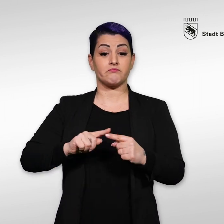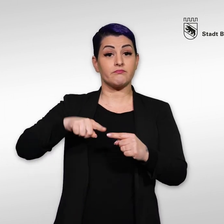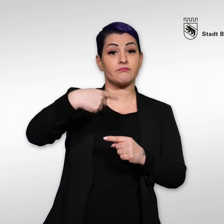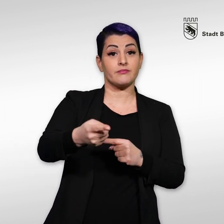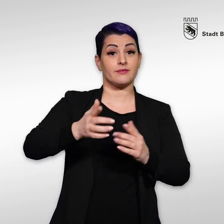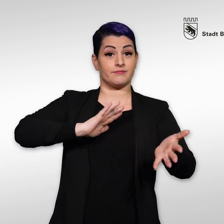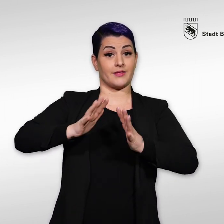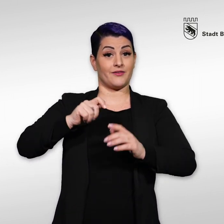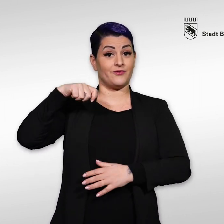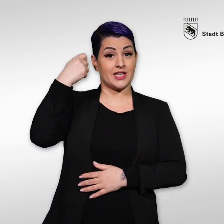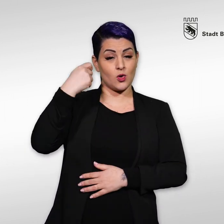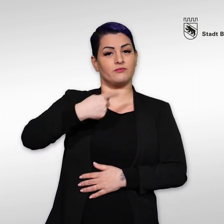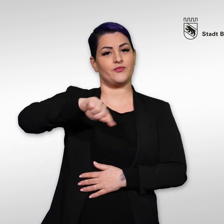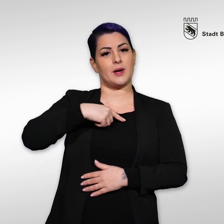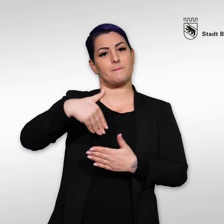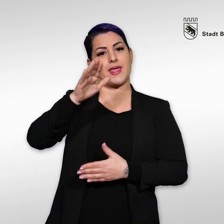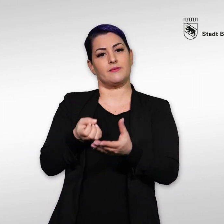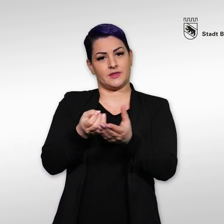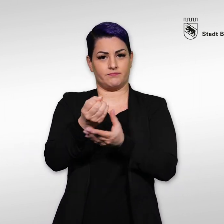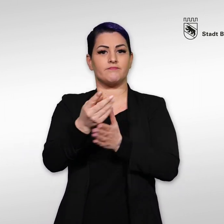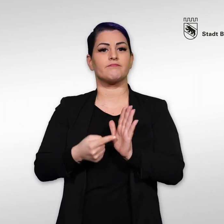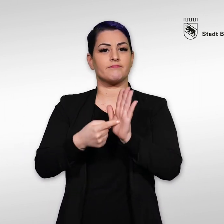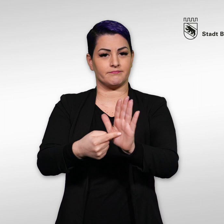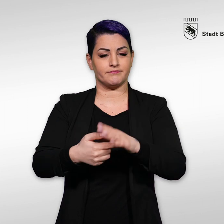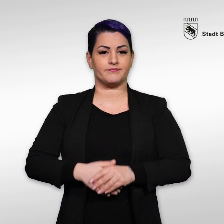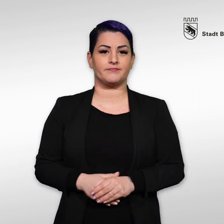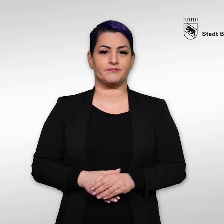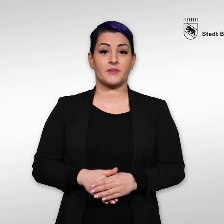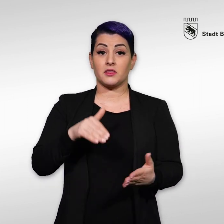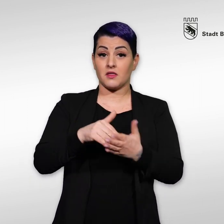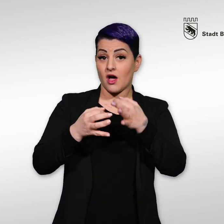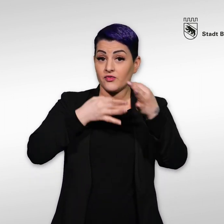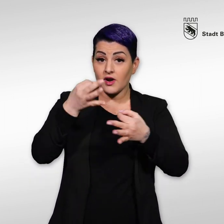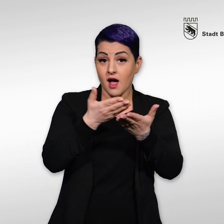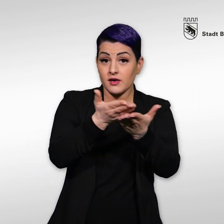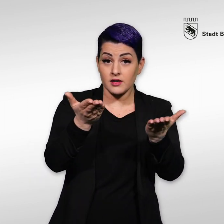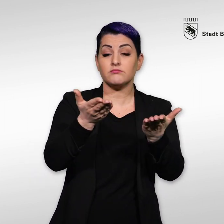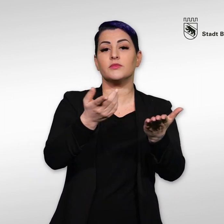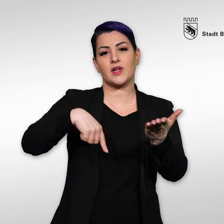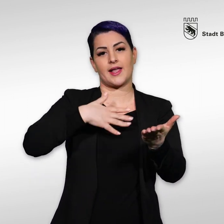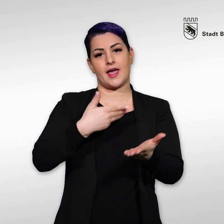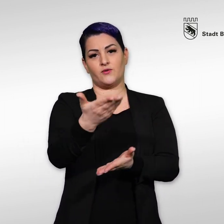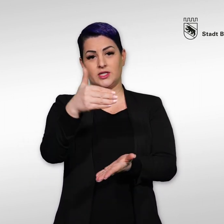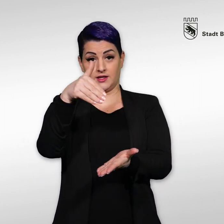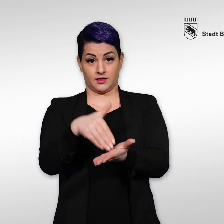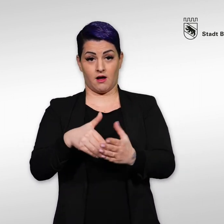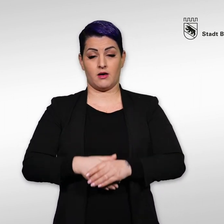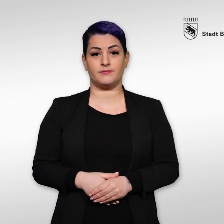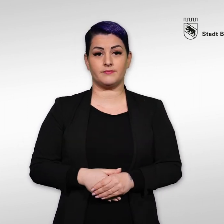In den folgenden Videos erhalten Sie dazu mehr Informationen. Bei Fragen sind wir gerne für Sie da.